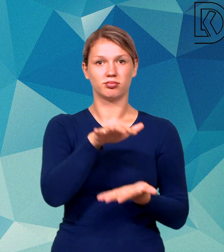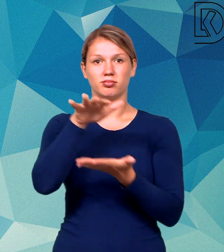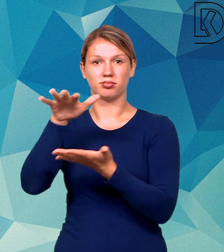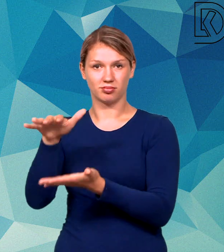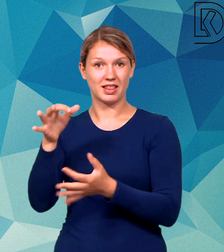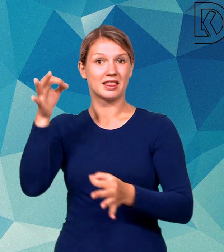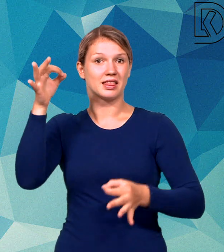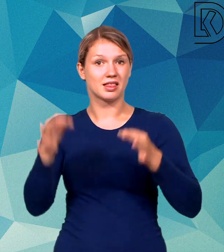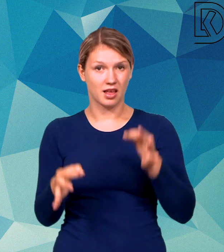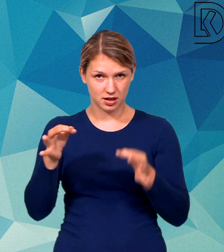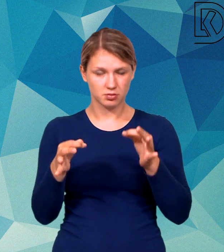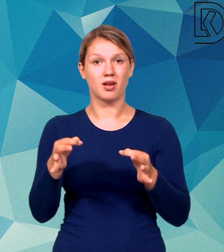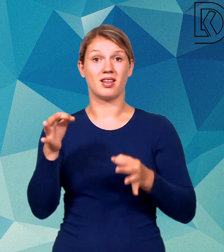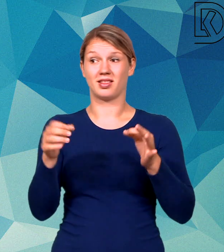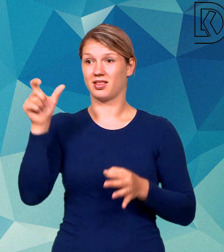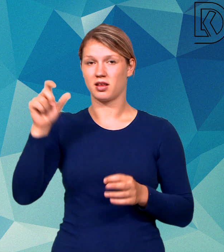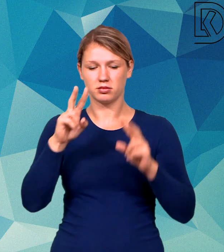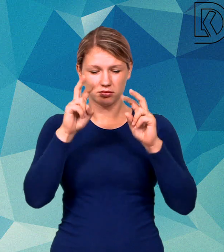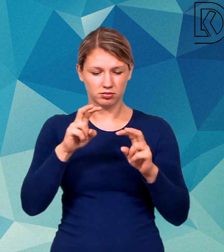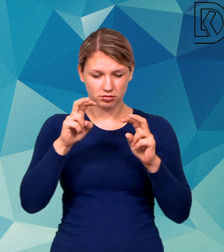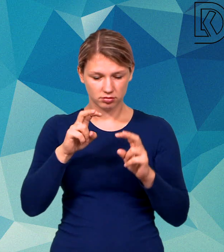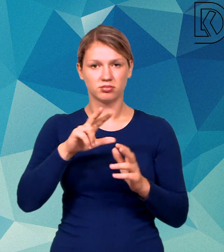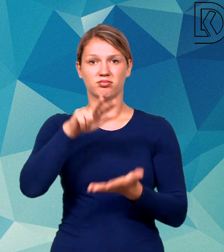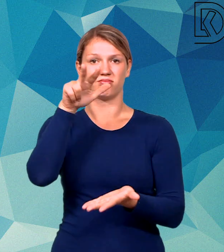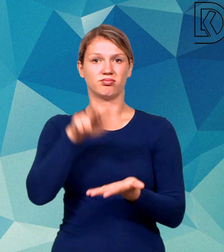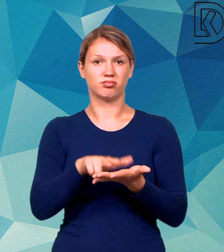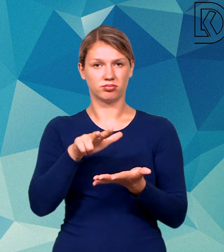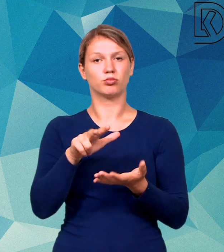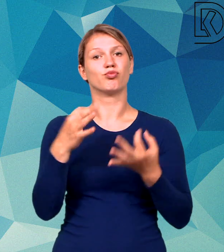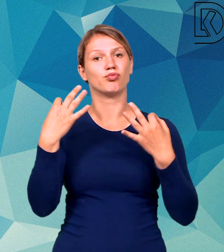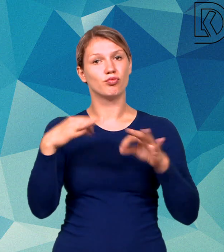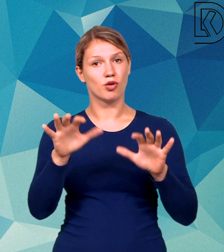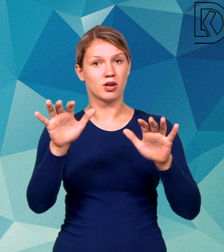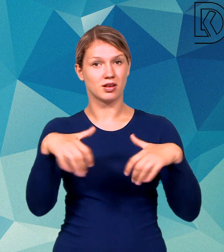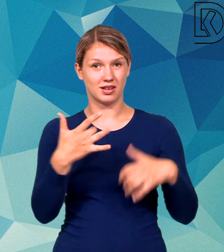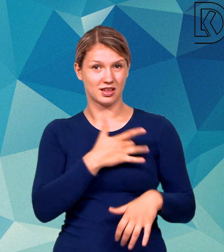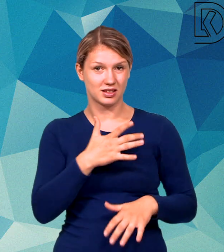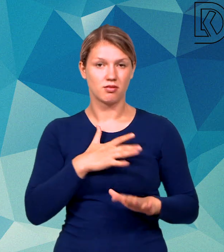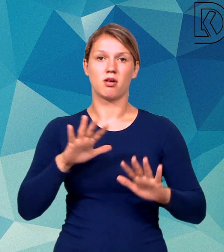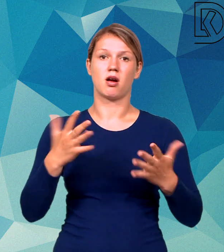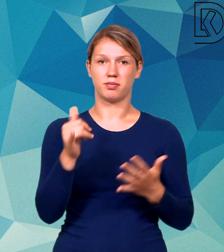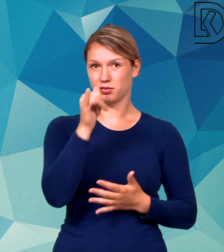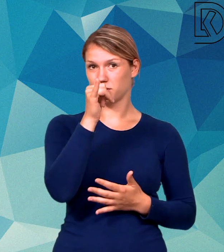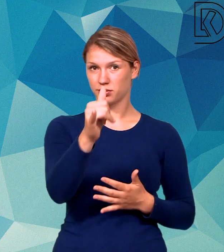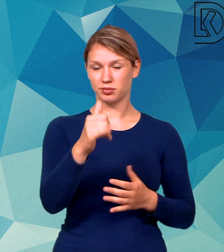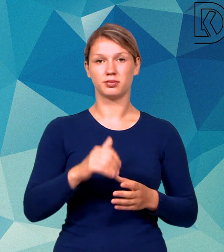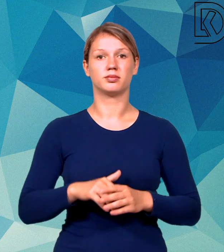teikia teismui, kuriame būna įvertinama, ar leisti asmenims įsivaikinti.